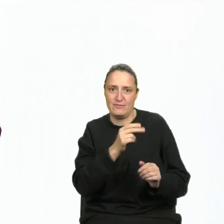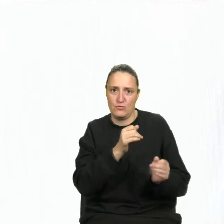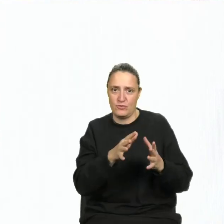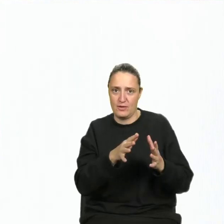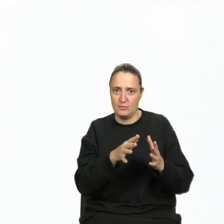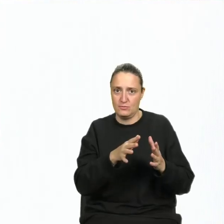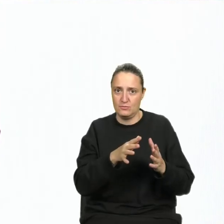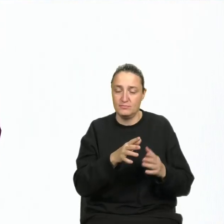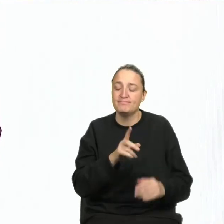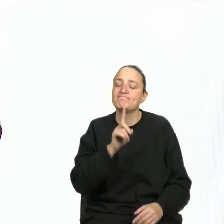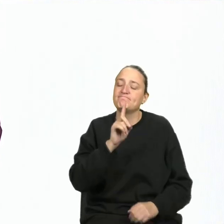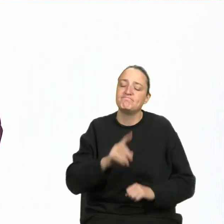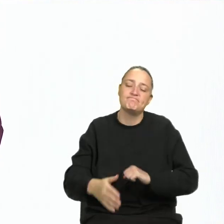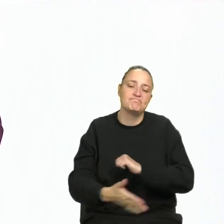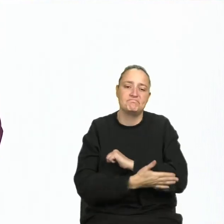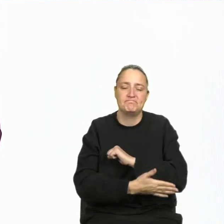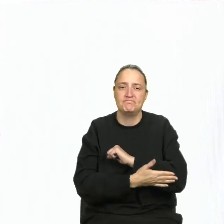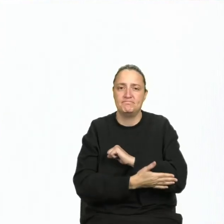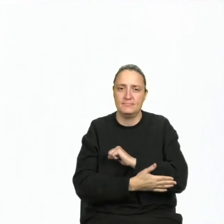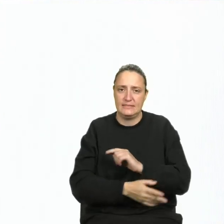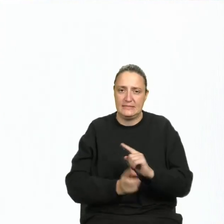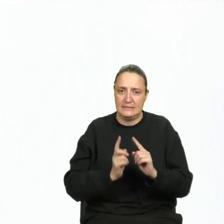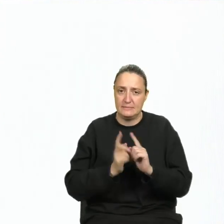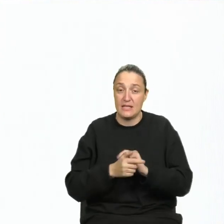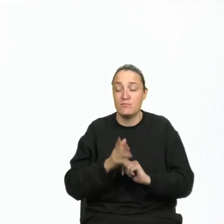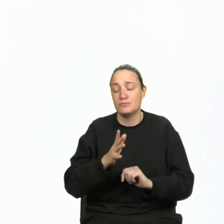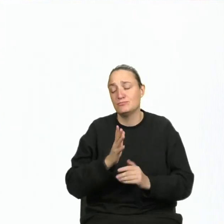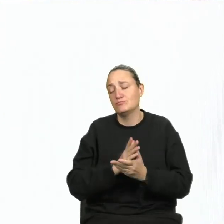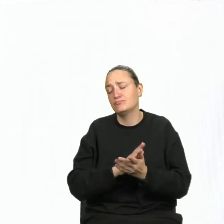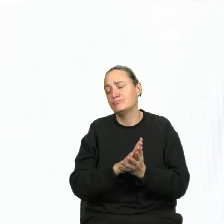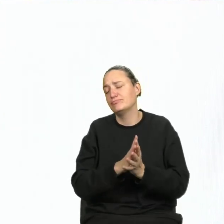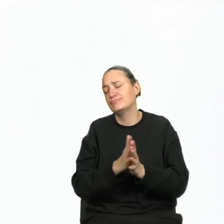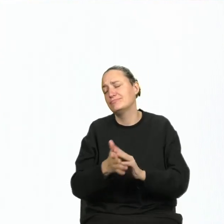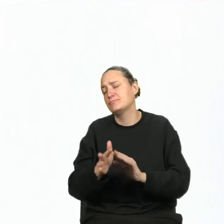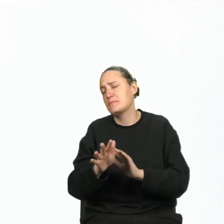że tak, oczywiście, jeżeli nawet dyskutujemy coś nie po raz pierwszy, no to zawsze odnotowujemy,